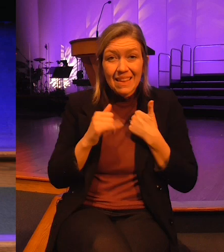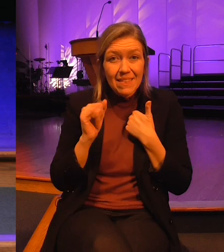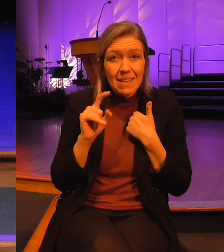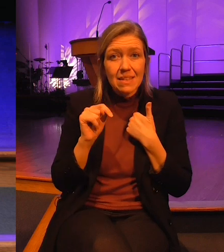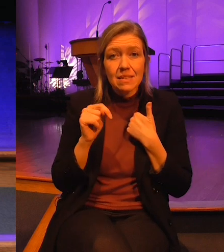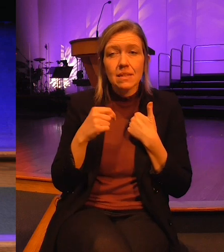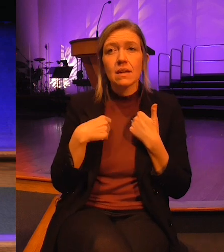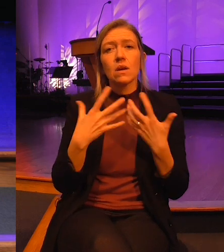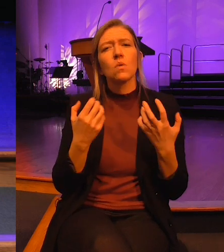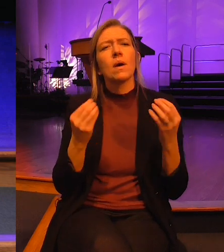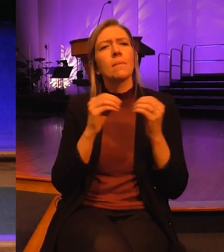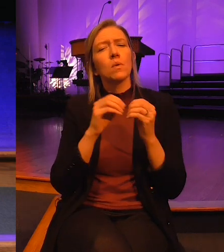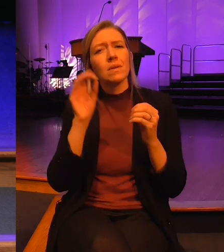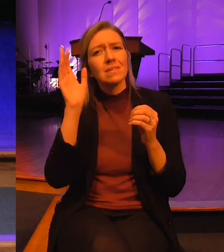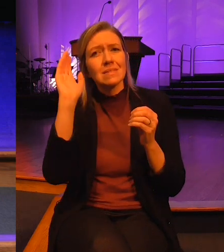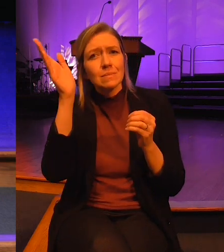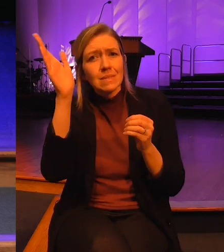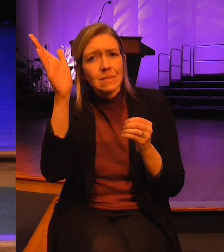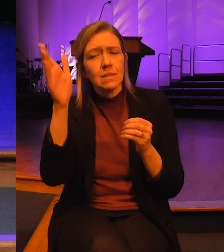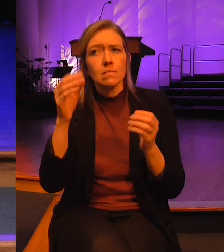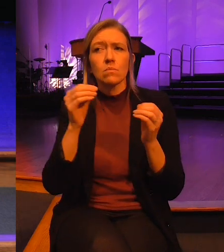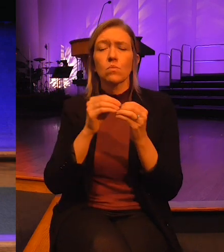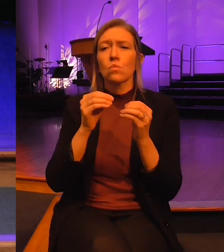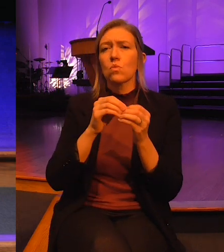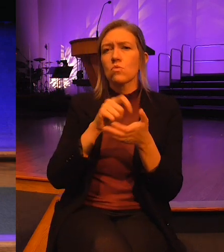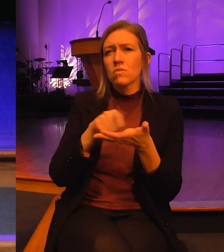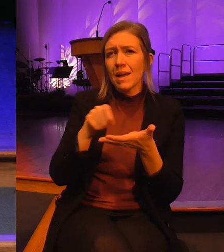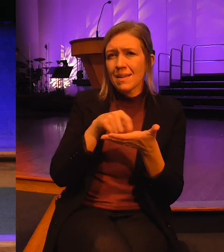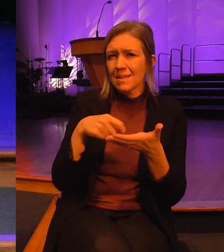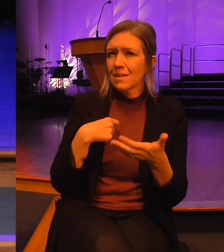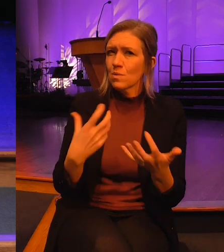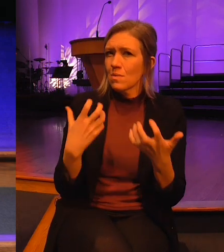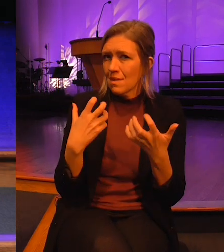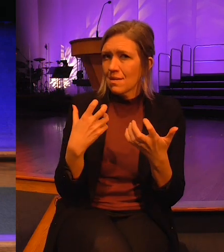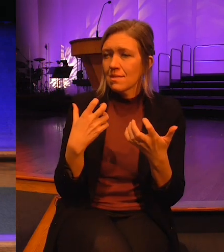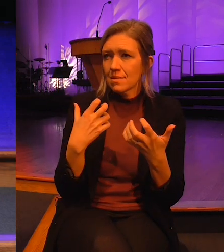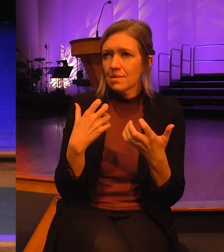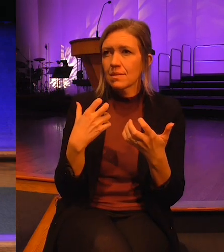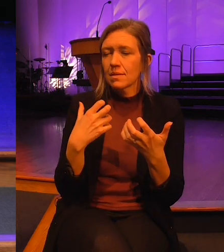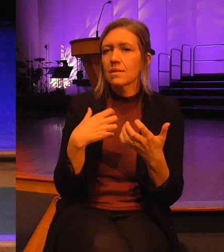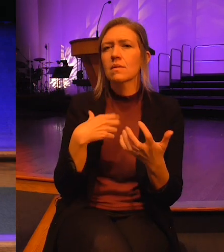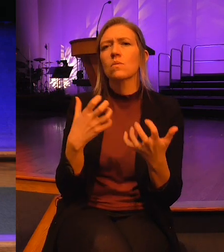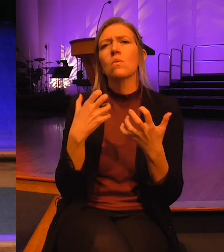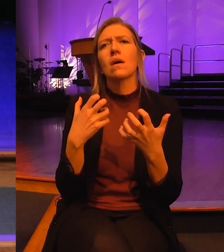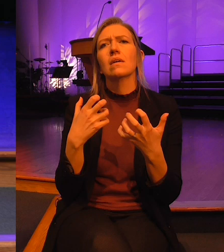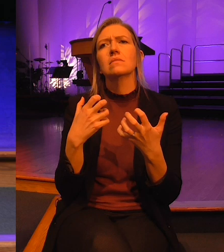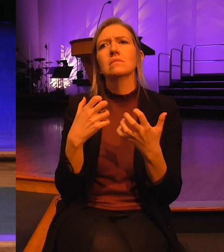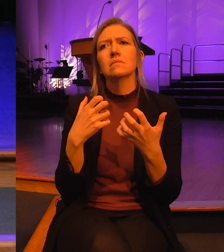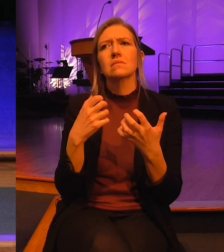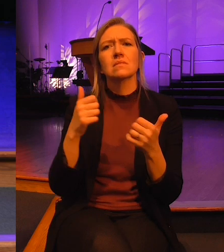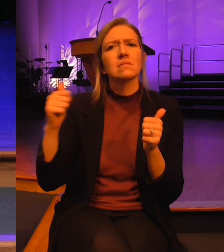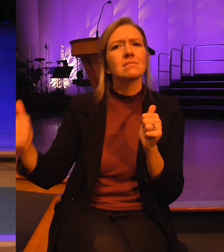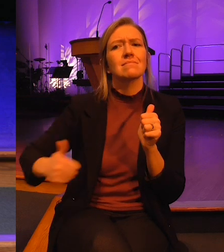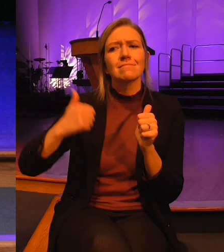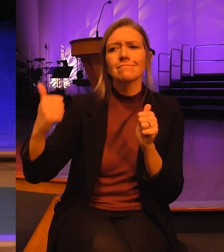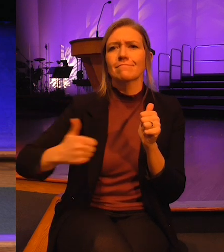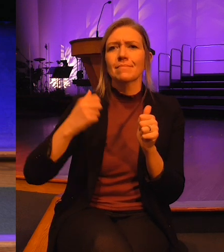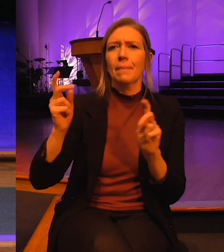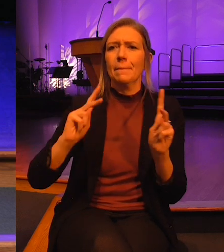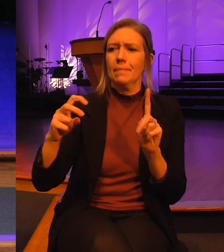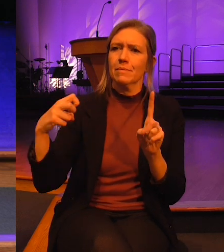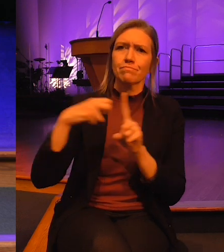escribir más y quiero que me busquen como oradora y escritora, esas son mis